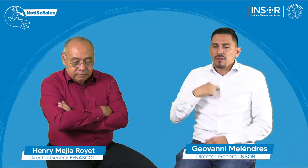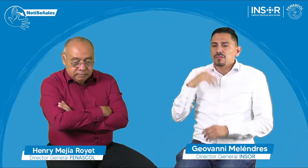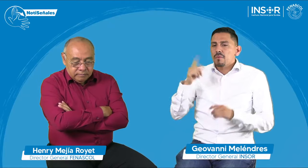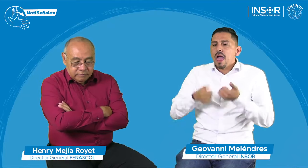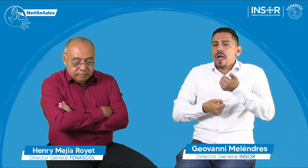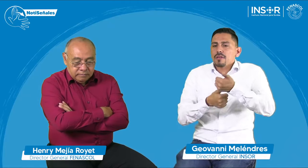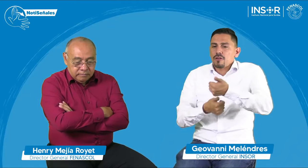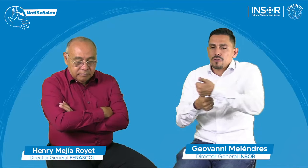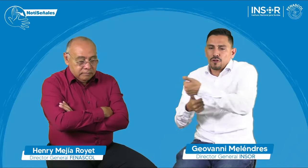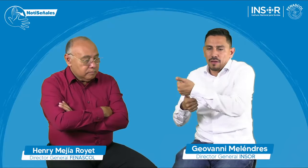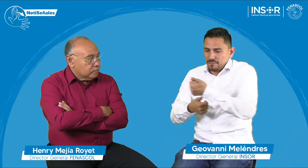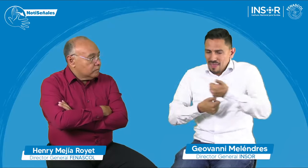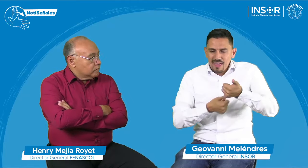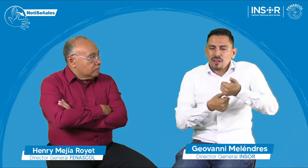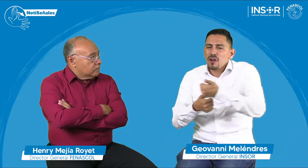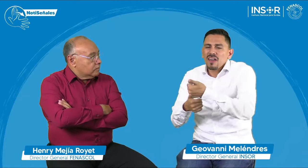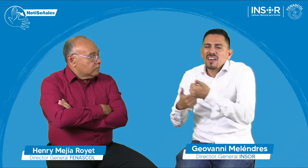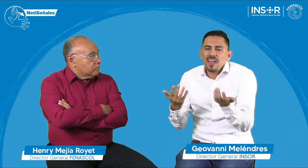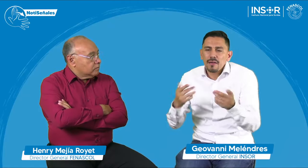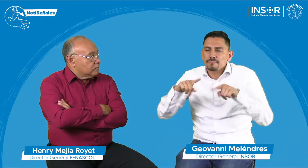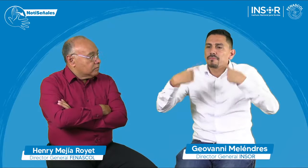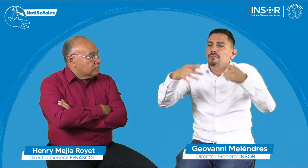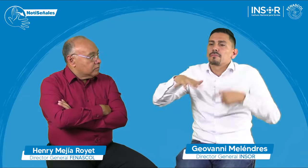claro está tercero el insorno